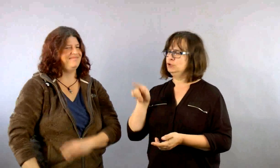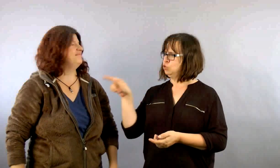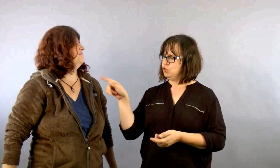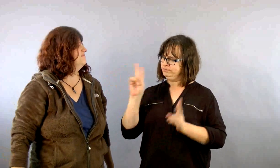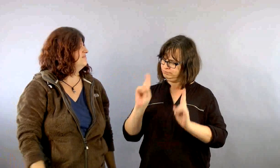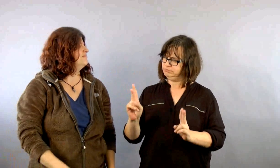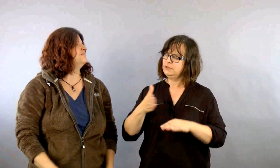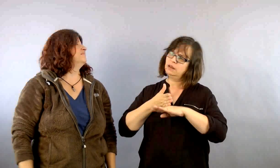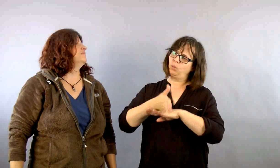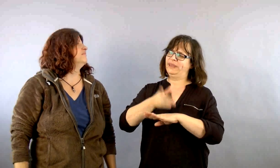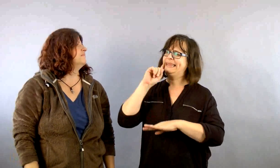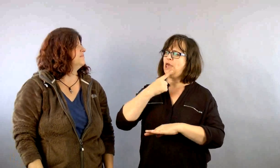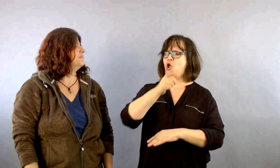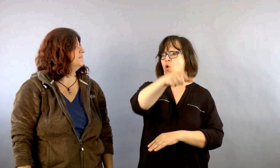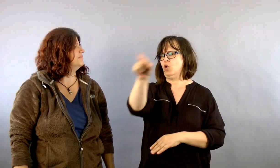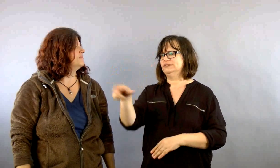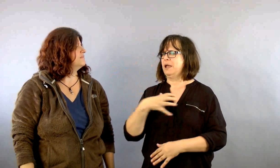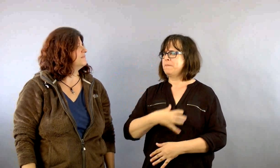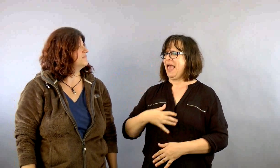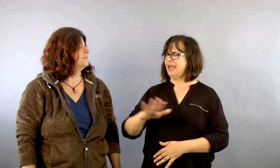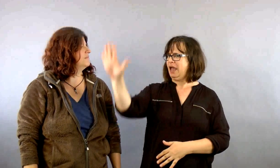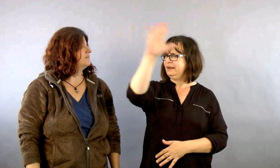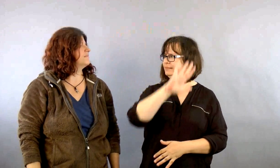Du schickst doch gerade die Einladungsbriefe